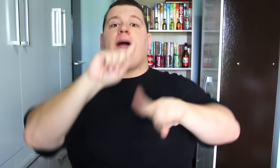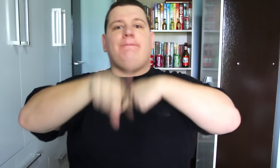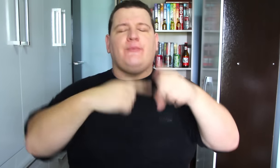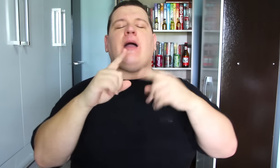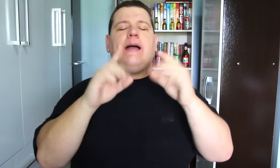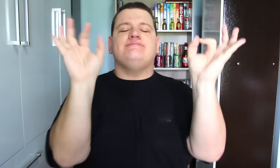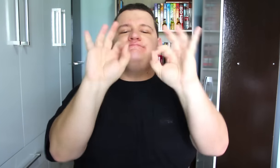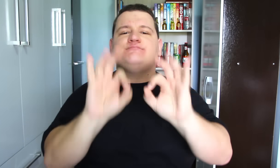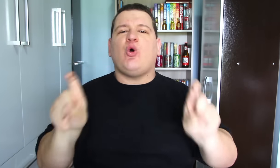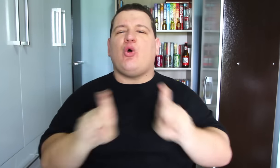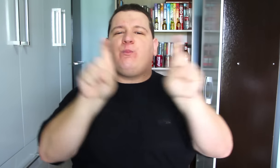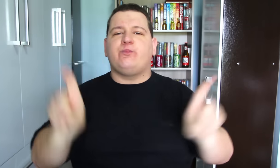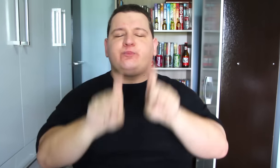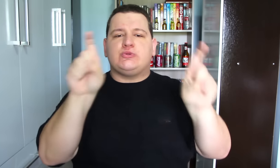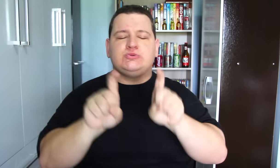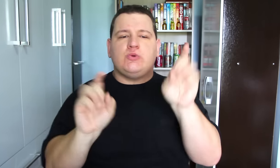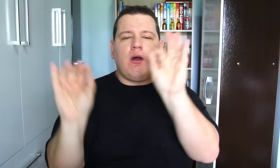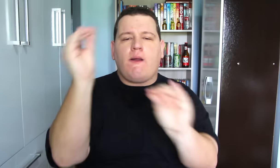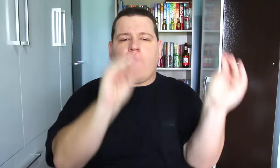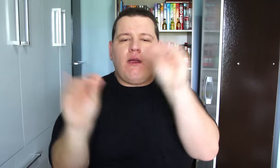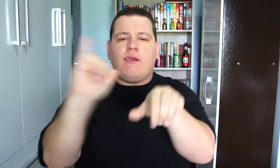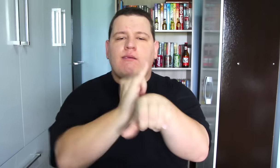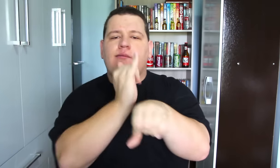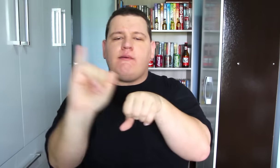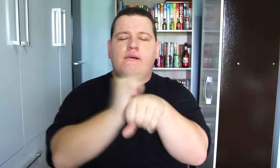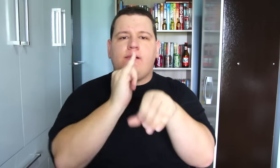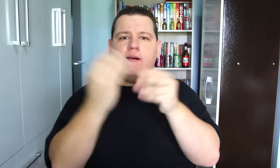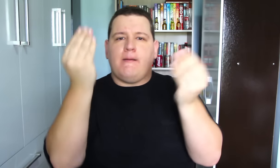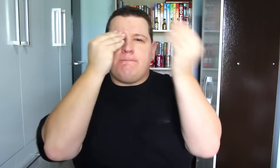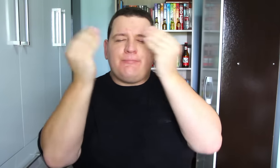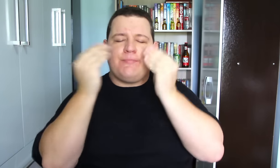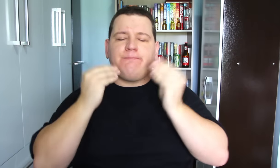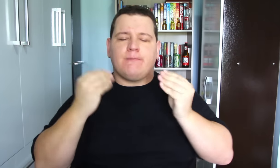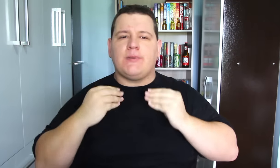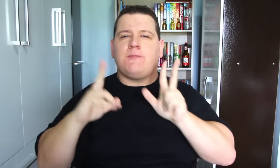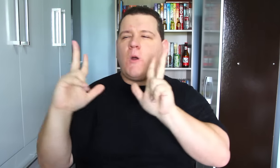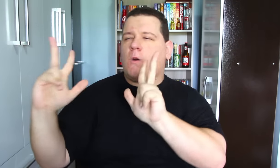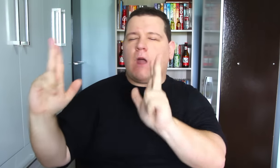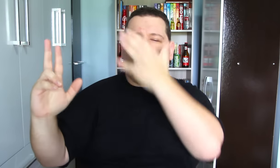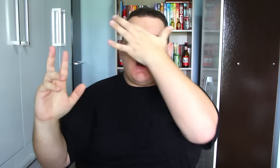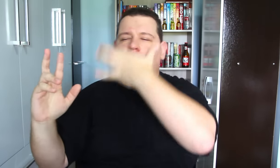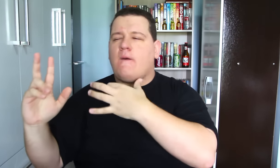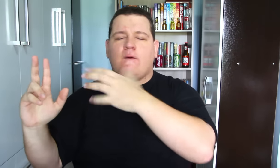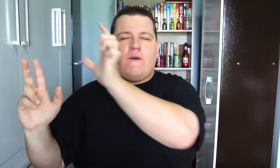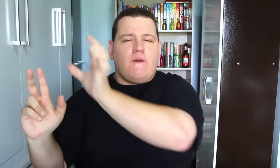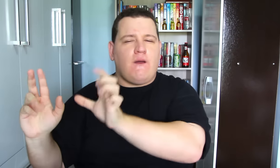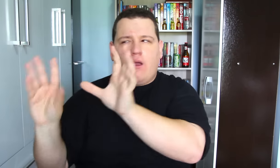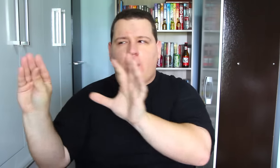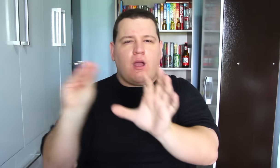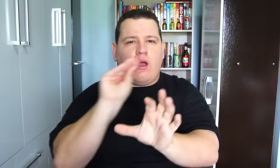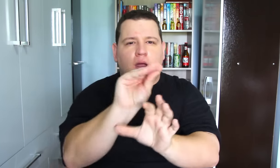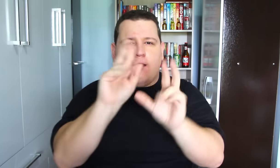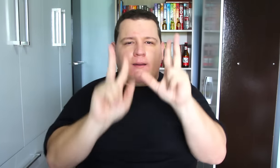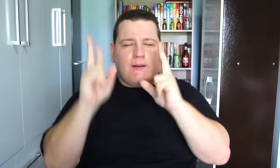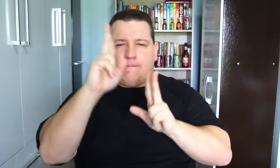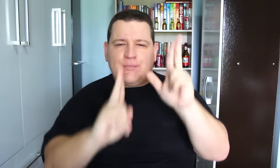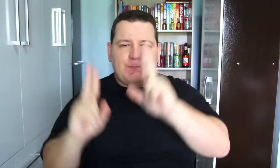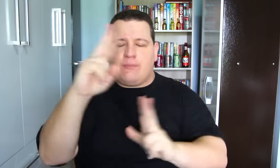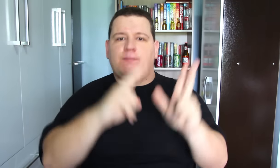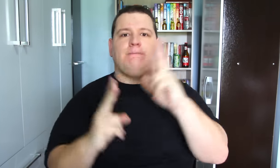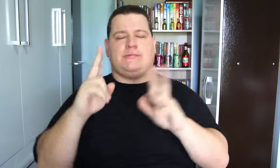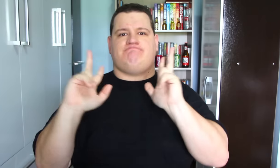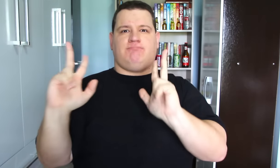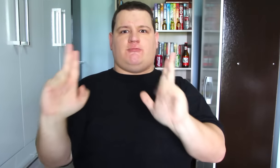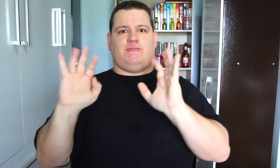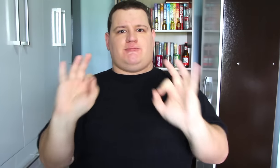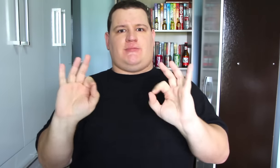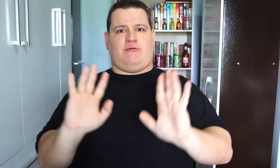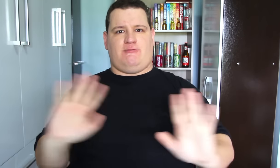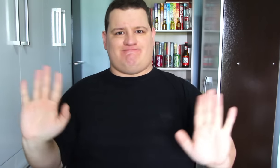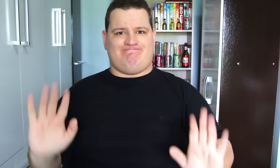foi concluído com computação gráfica substituindo no ator.